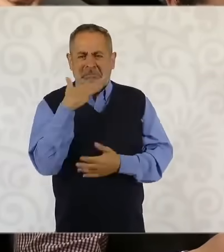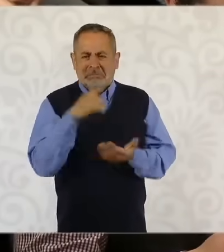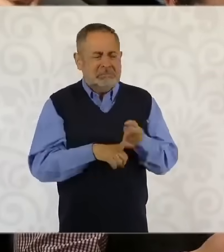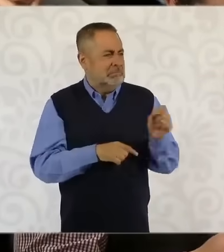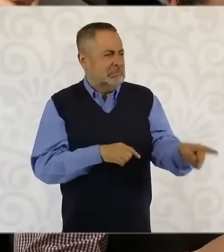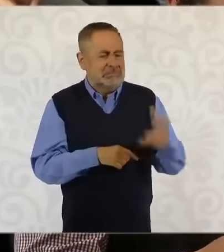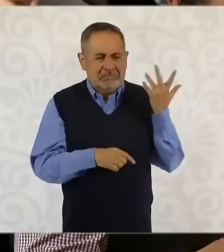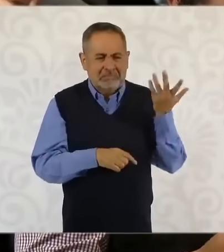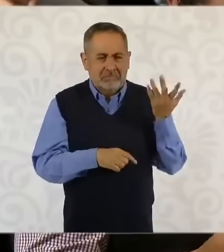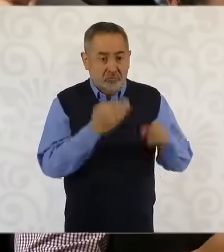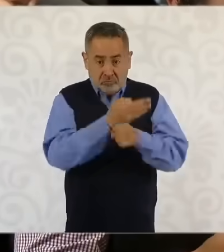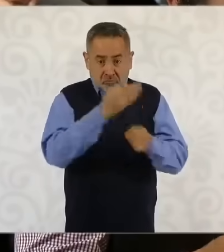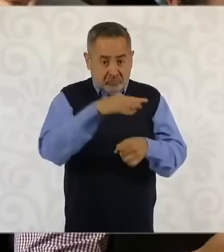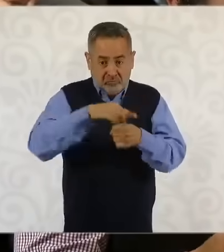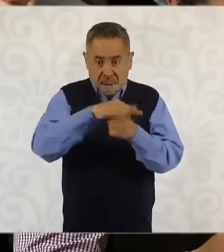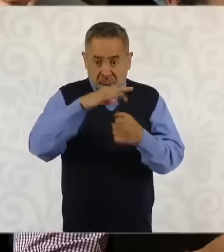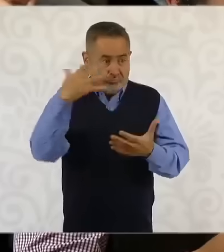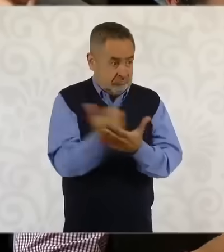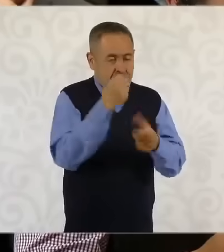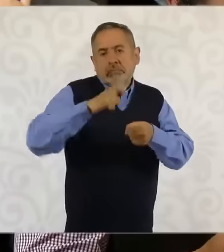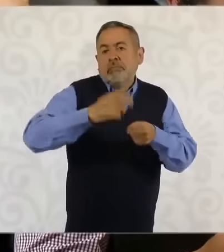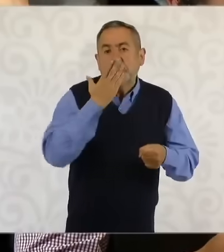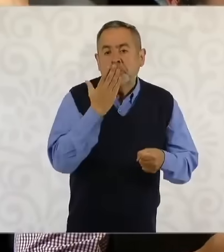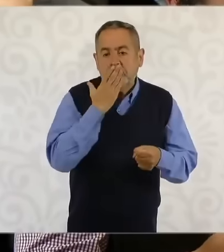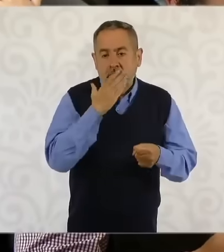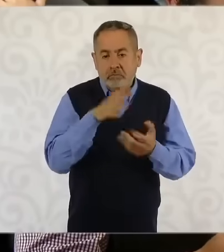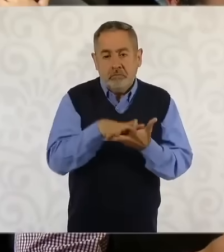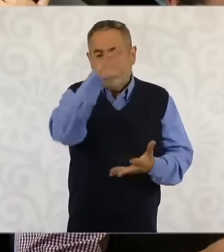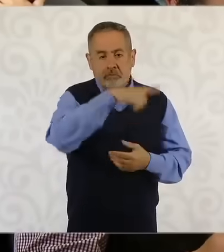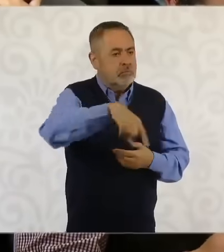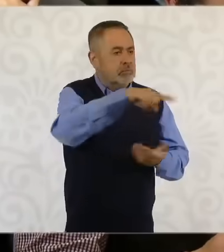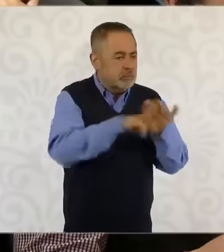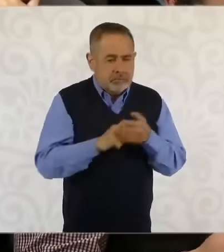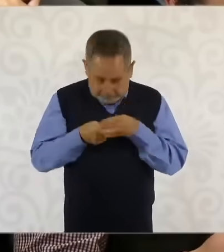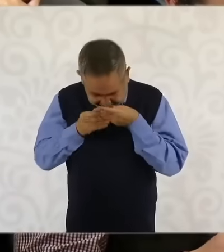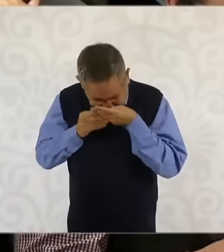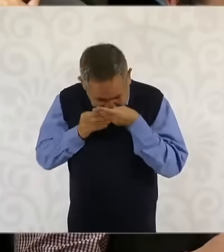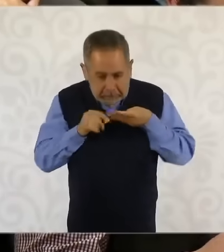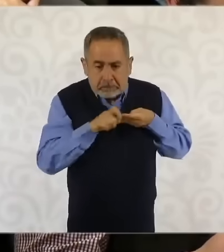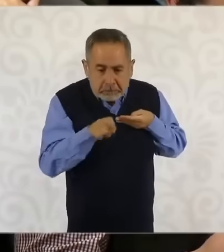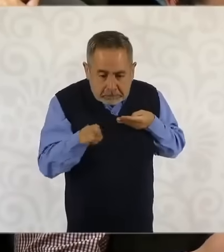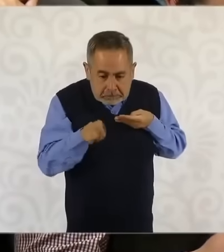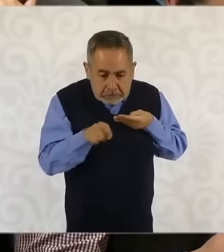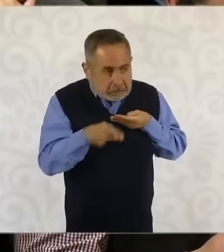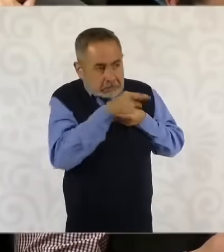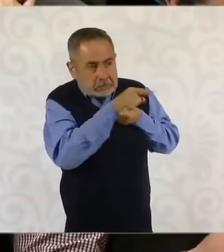si los que quedaron en Sonora casi todos los de las acordeones y los que quedaron ya ve pues no